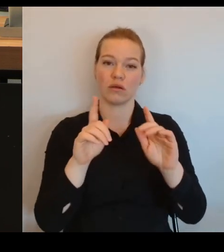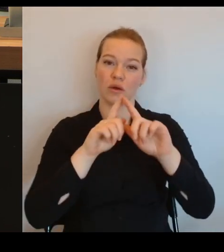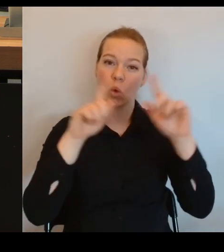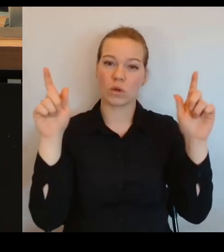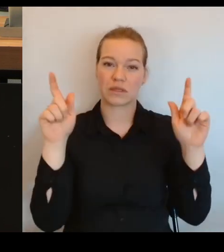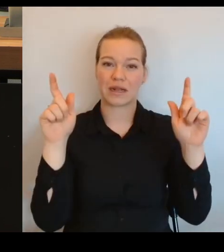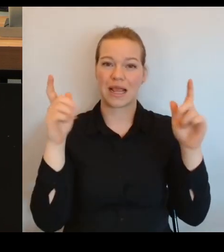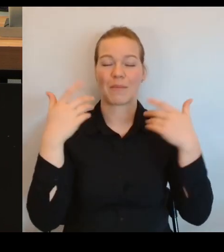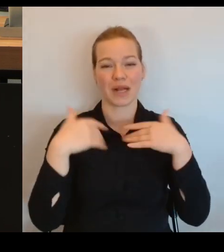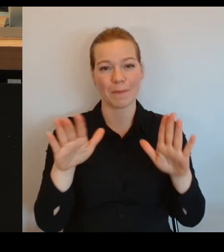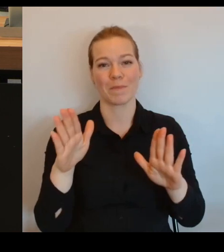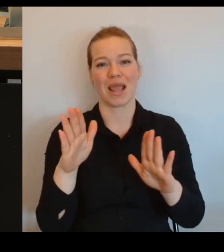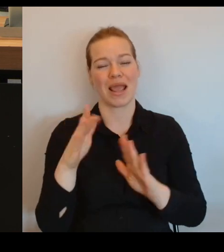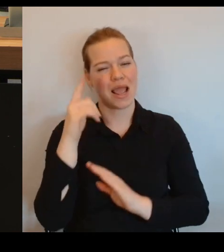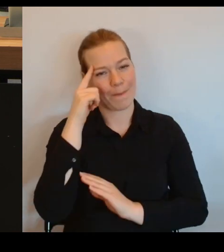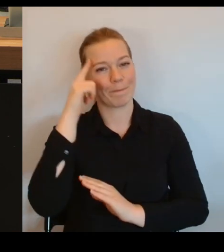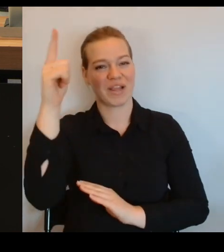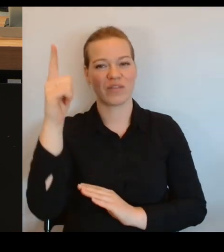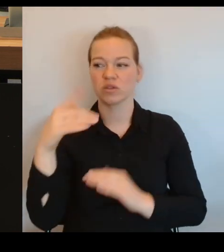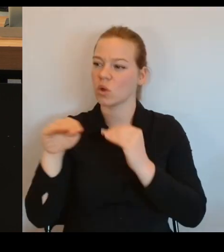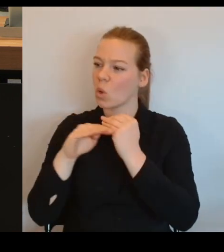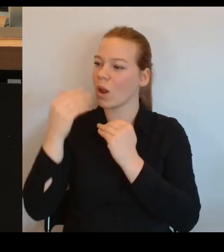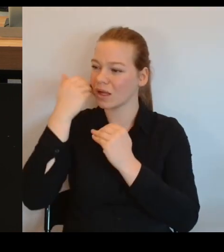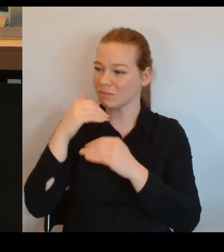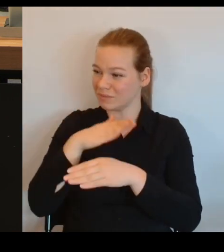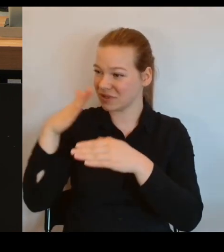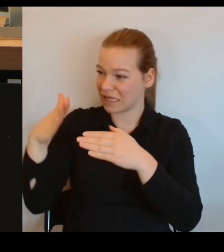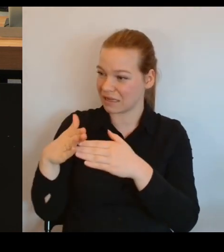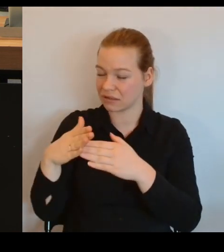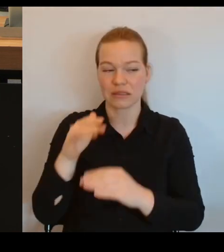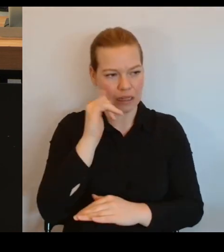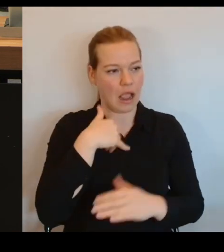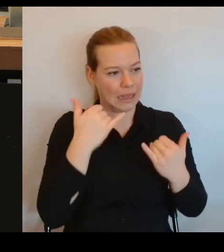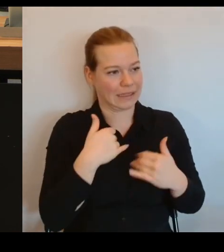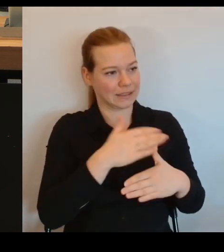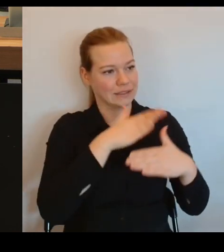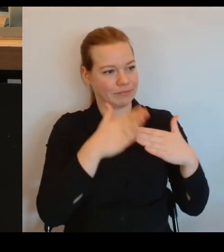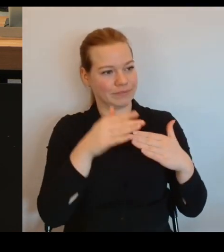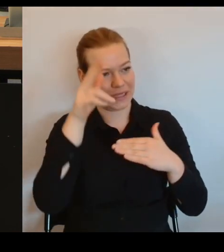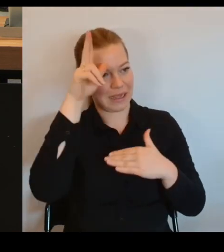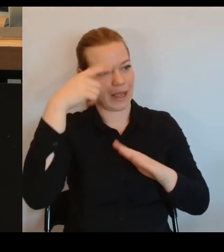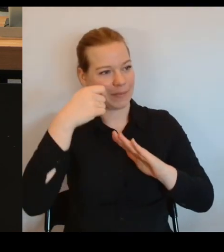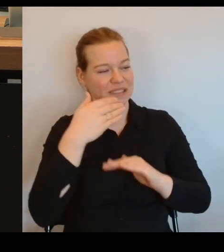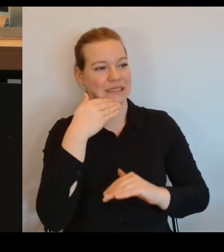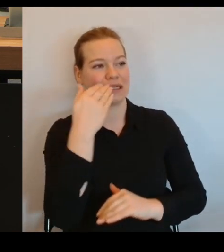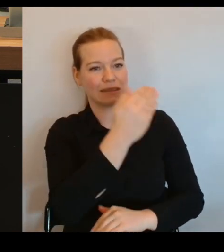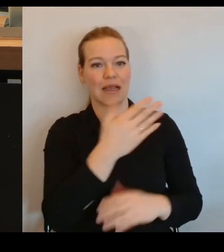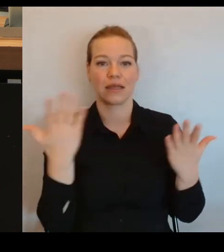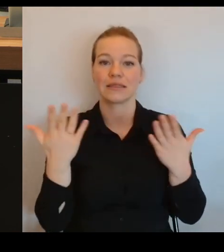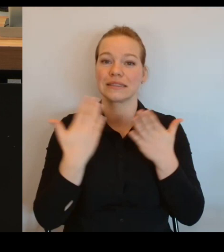Vielen Dank, Herr Präsident. In diesem Sinne sage ich auch Viele Grüße an die Kolleginnen und Kollegen von ver.di und Fridays for Future.